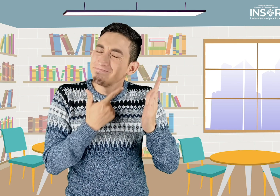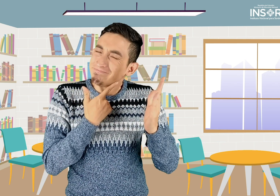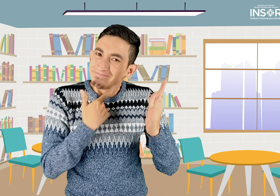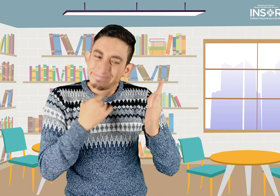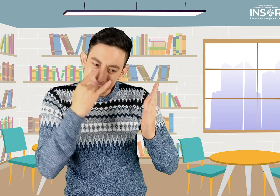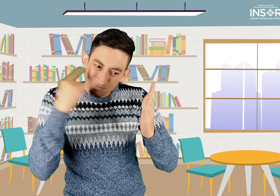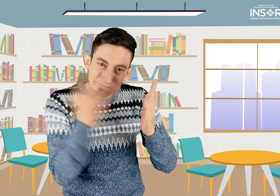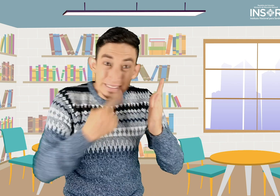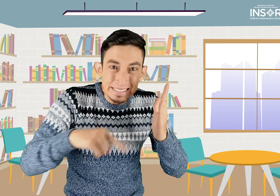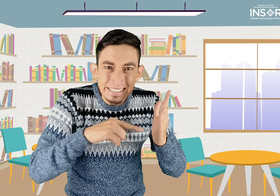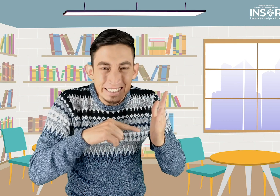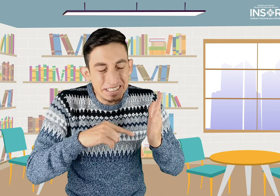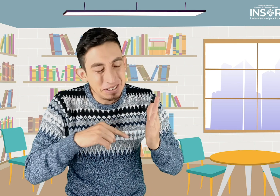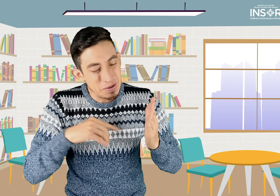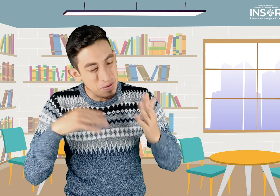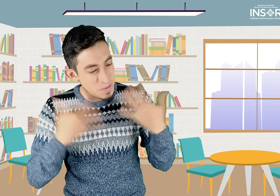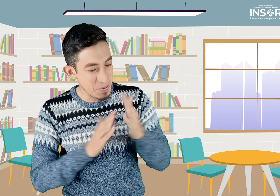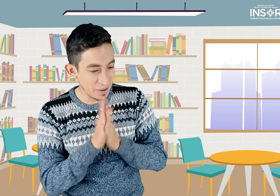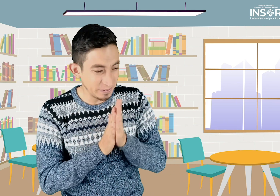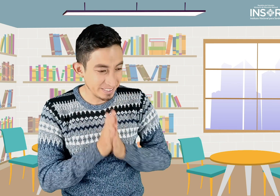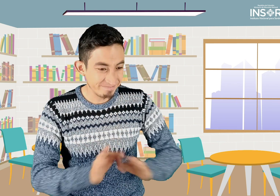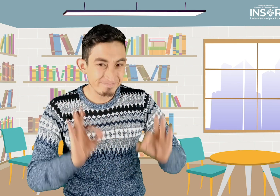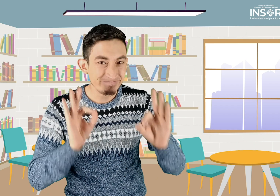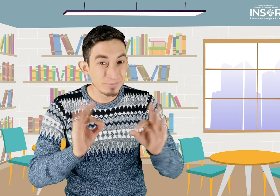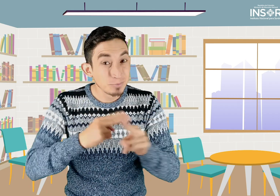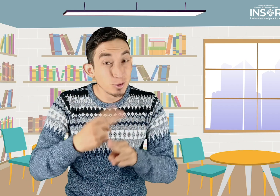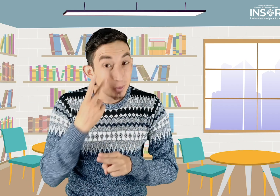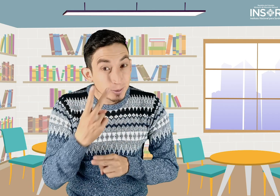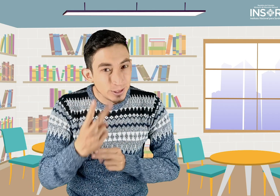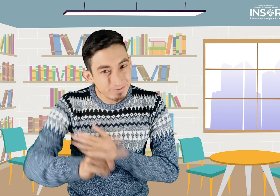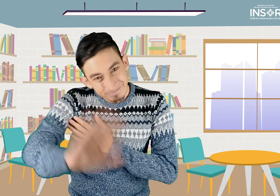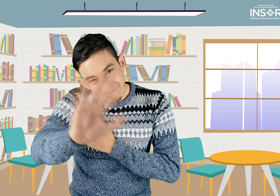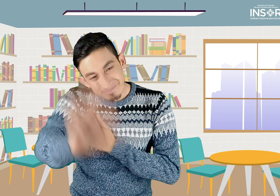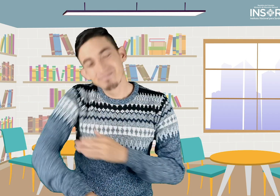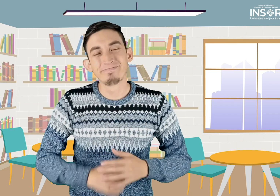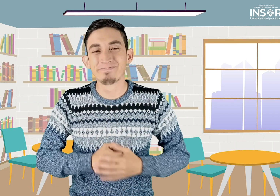A mi me gustan e interesan mucho los libros, ¿a ustedes también? Perfecto. ¡Nos vemos pronto! ¡Chao!